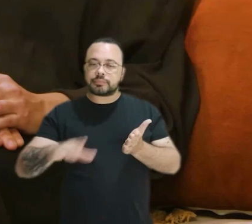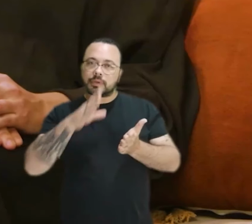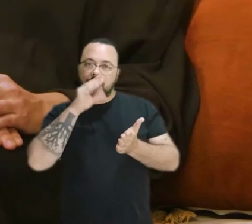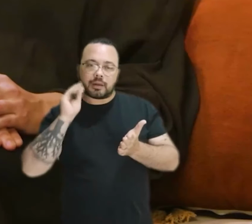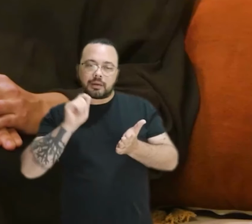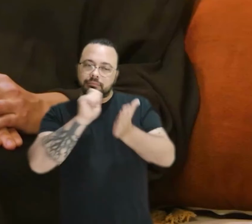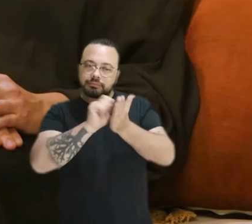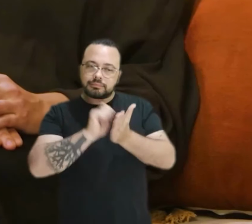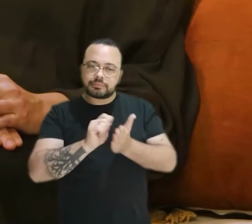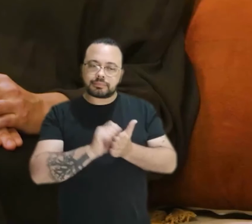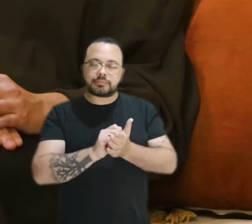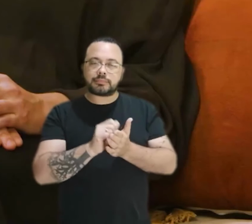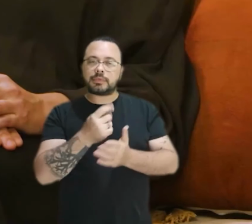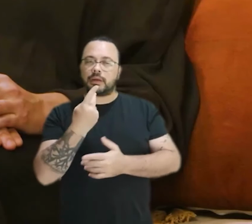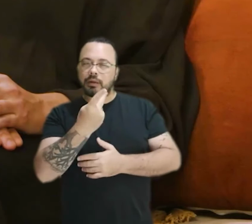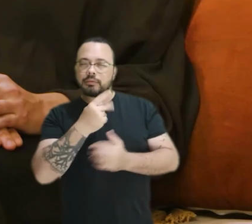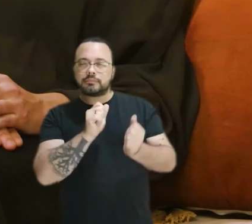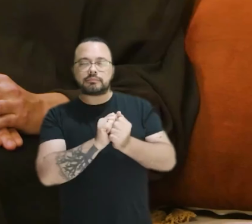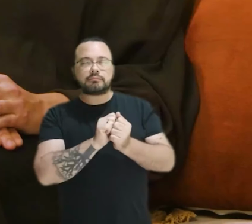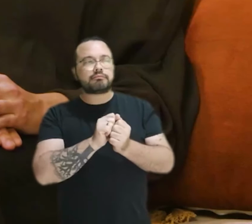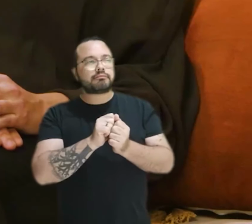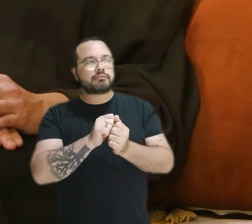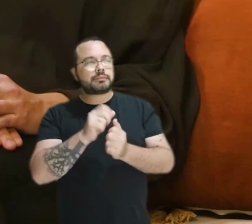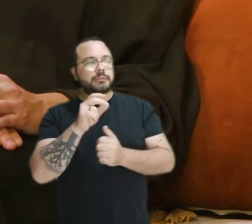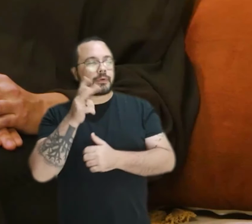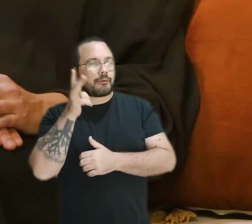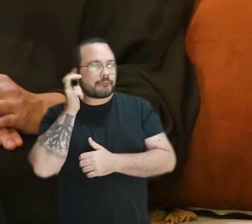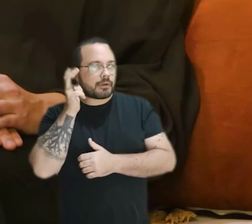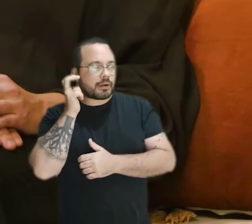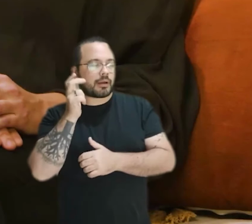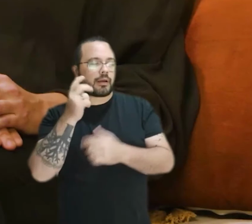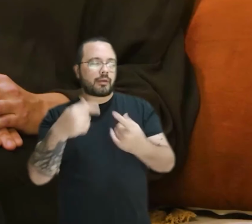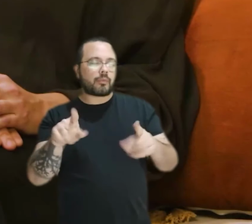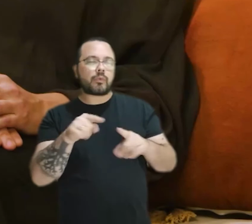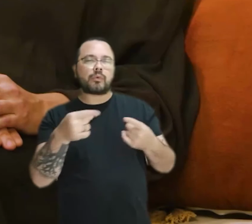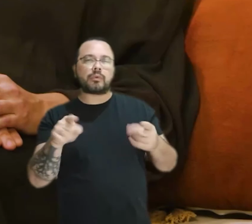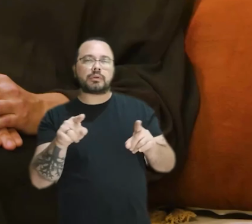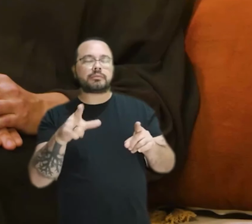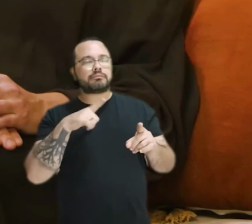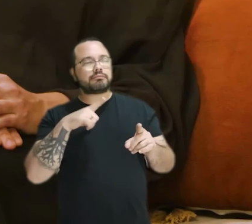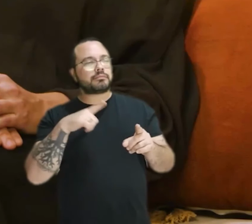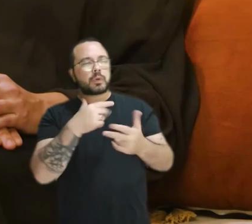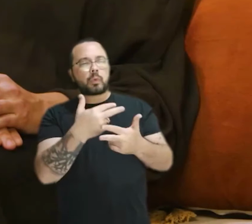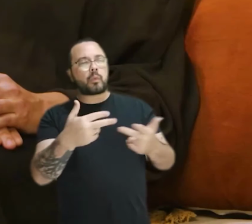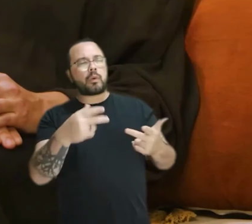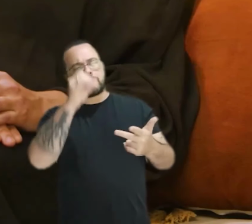E aí, a gente parou pra escutar, o disco, tem umas coisas que são tão ingênuas, mas é tão bonito,